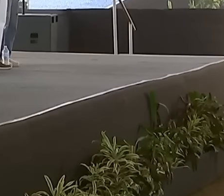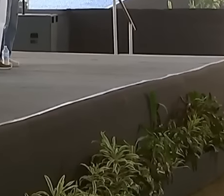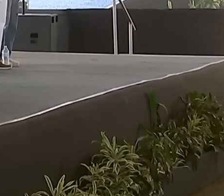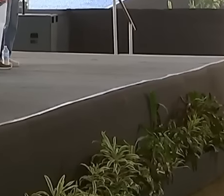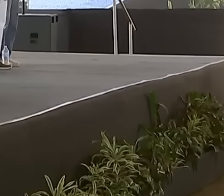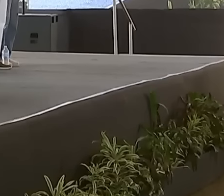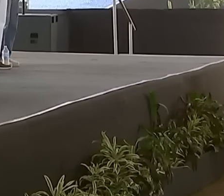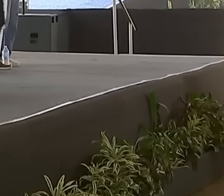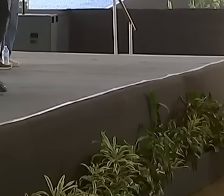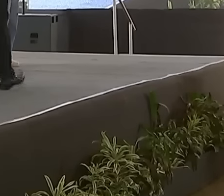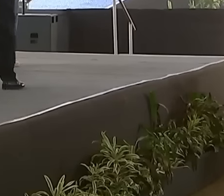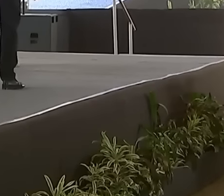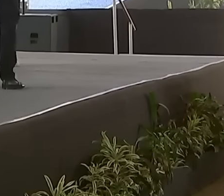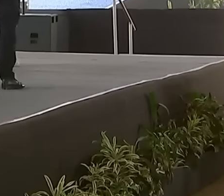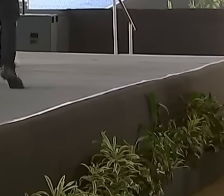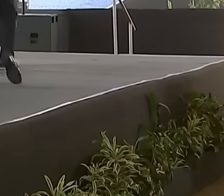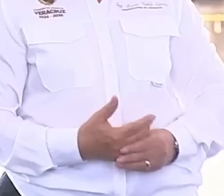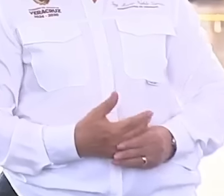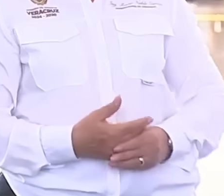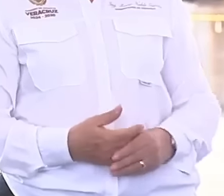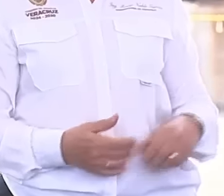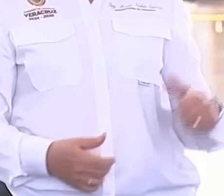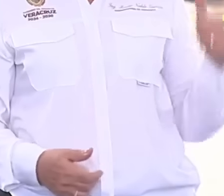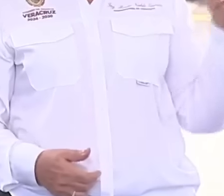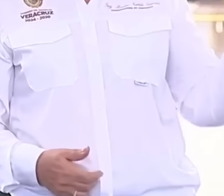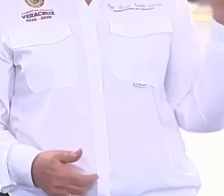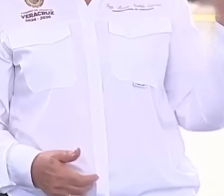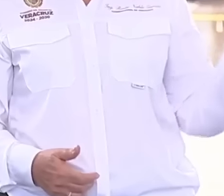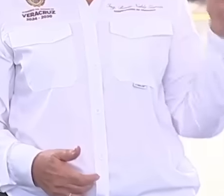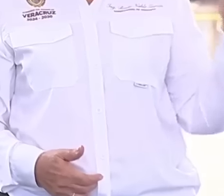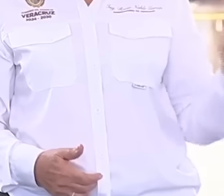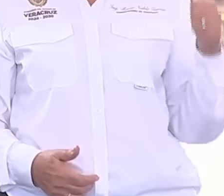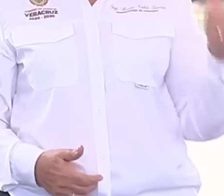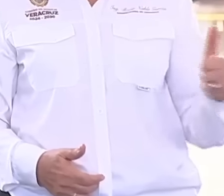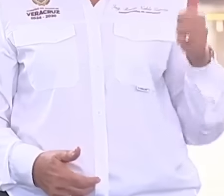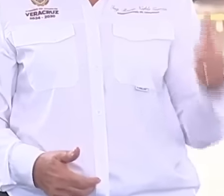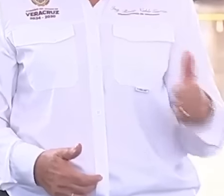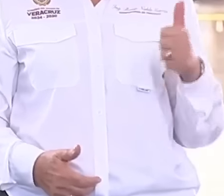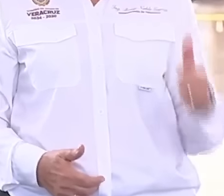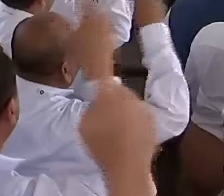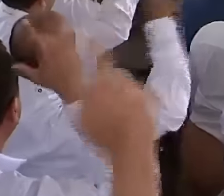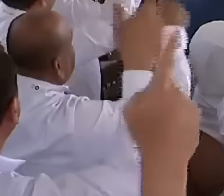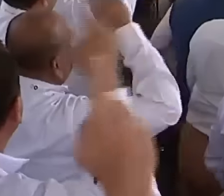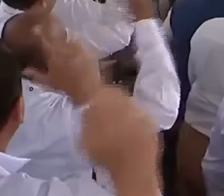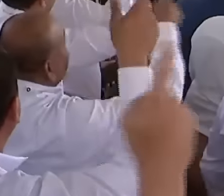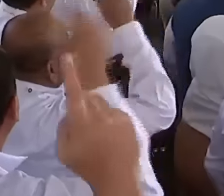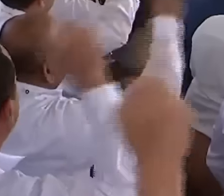Presidencia Pedro Presidencia Petrio. Presidencia Petro Presidencia Petro